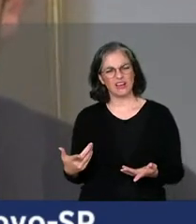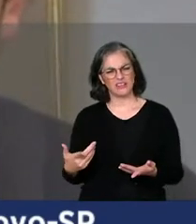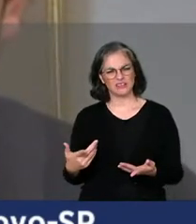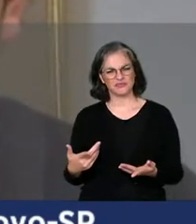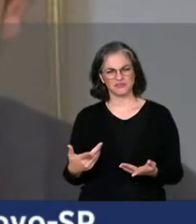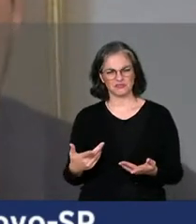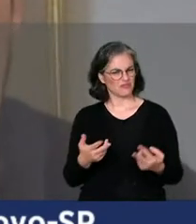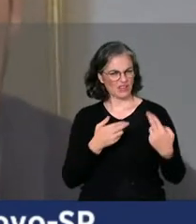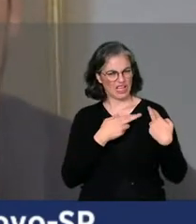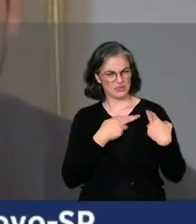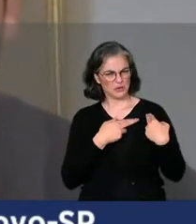TETO DE FORMA A RASGADA A RESPONSABILIDADE FISCAL PORQUE